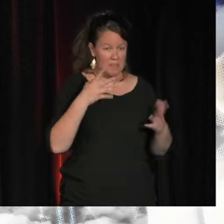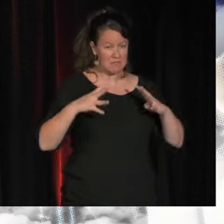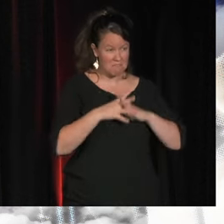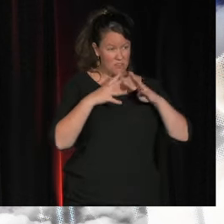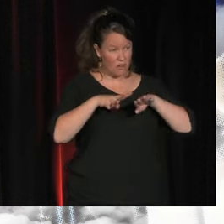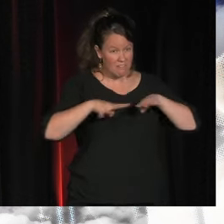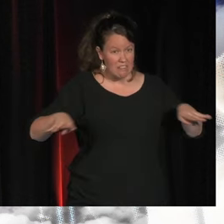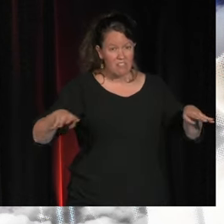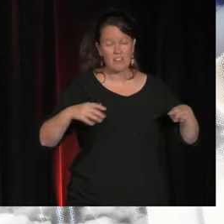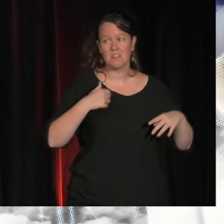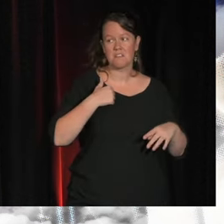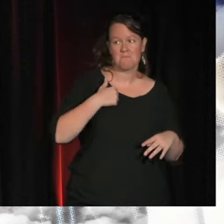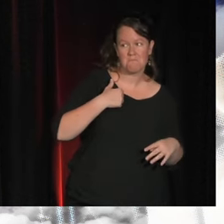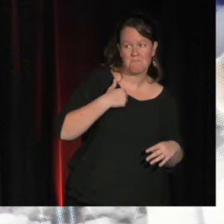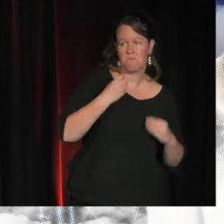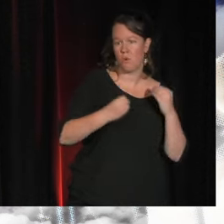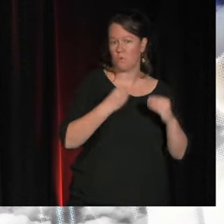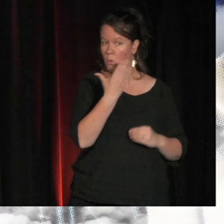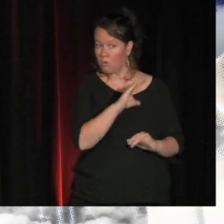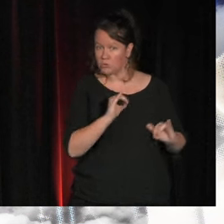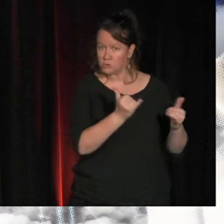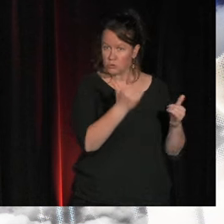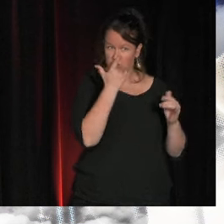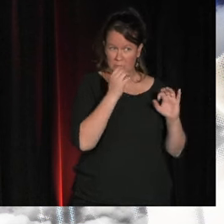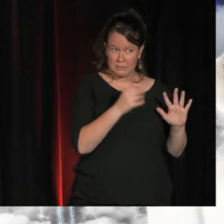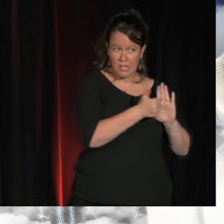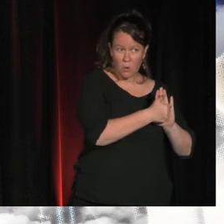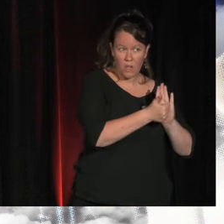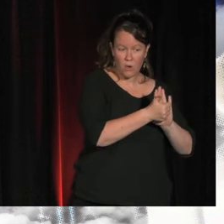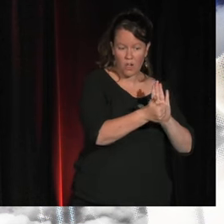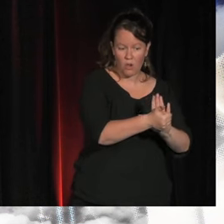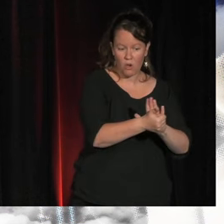Il y avait Battlefield 1942, où tu avais des persos. Il y avait TF2, il y avait des classes, mais on ne parlait pas encore de hero shooter.